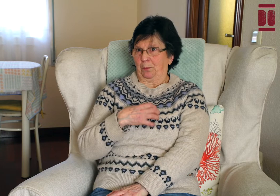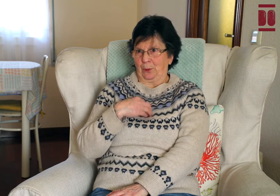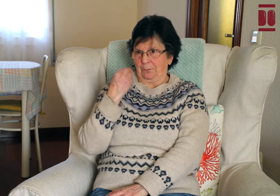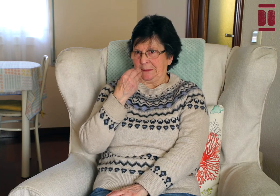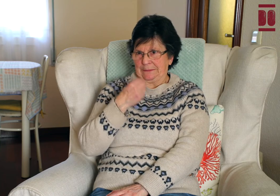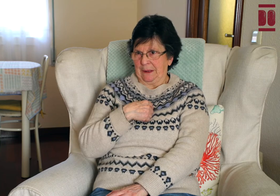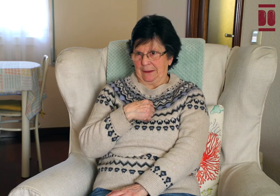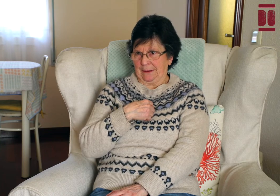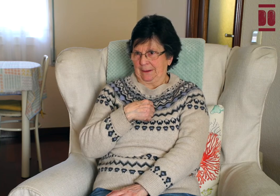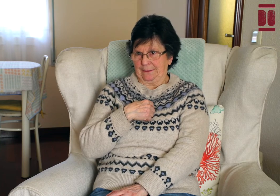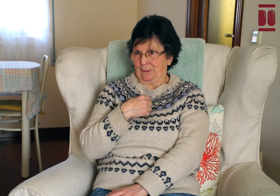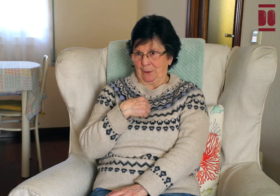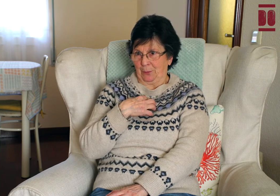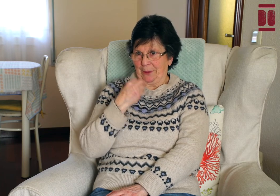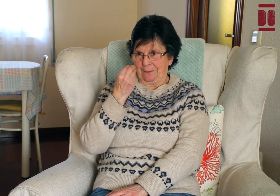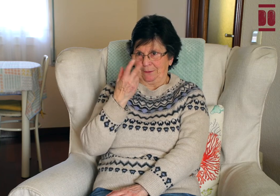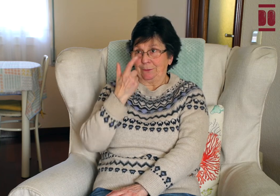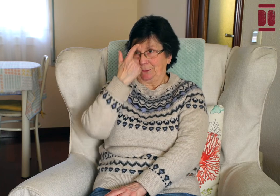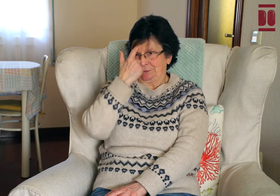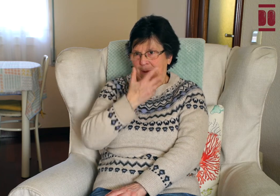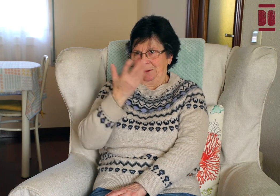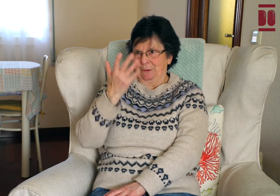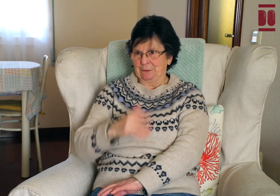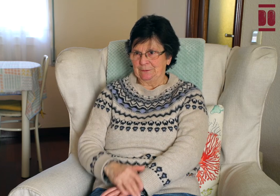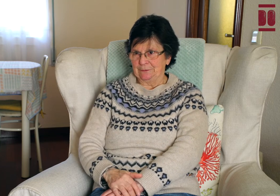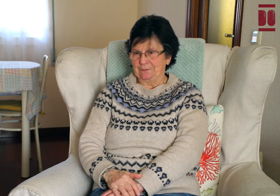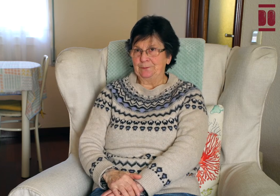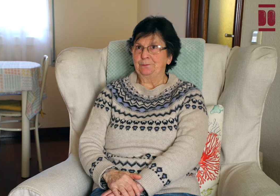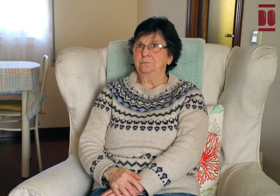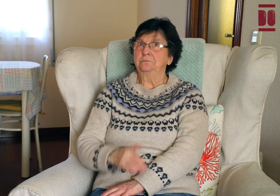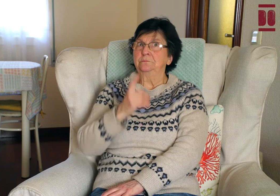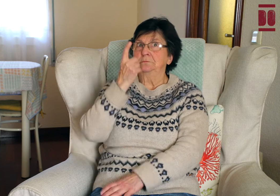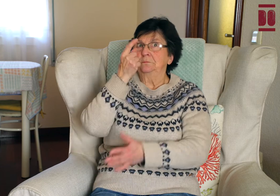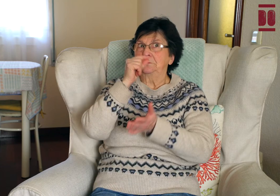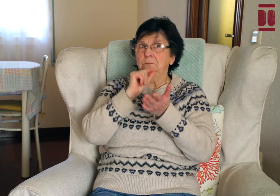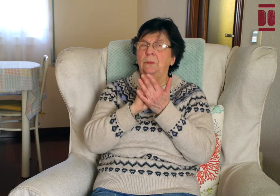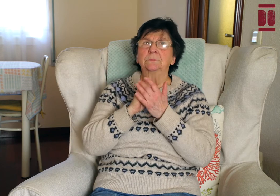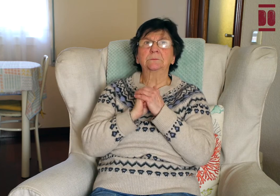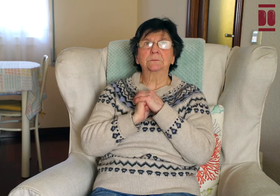algo en lo que no podía pensar, imaginaba el futuro. Una vez pregunté